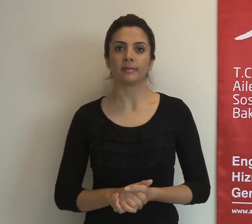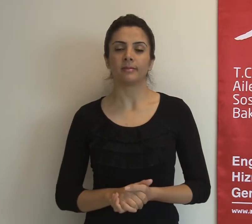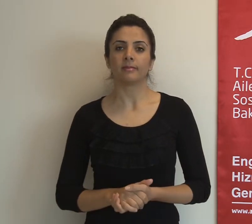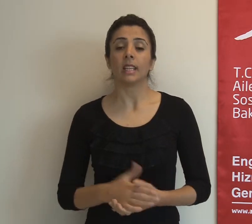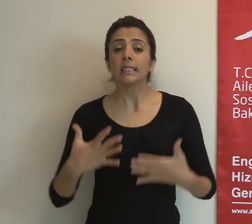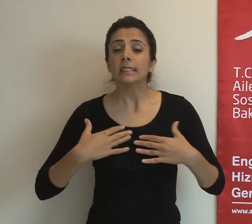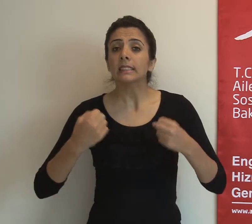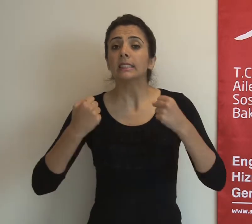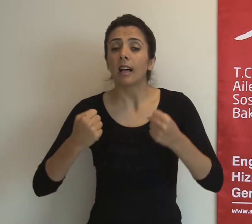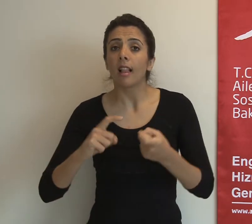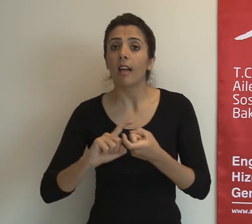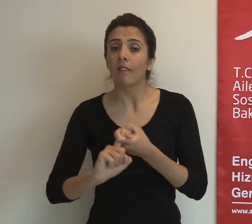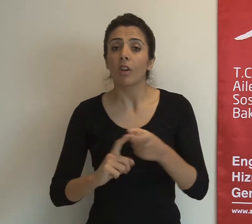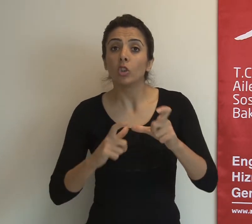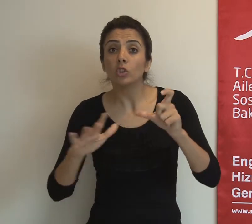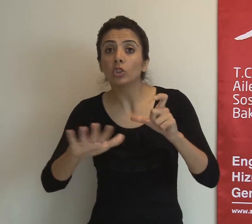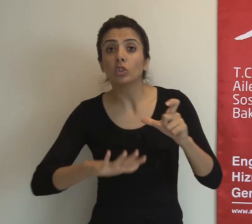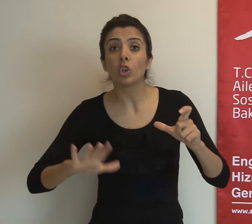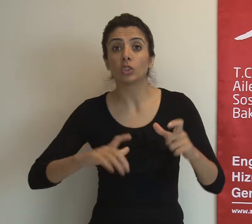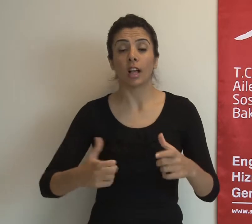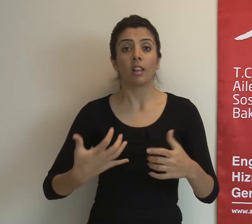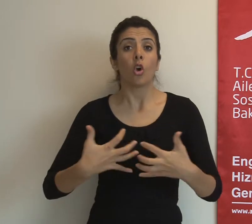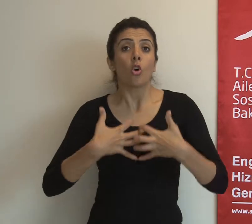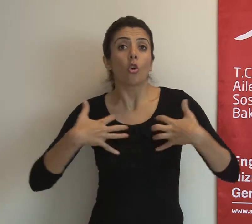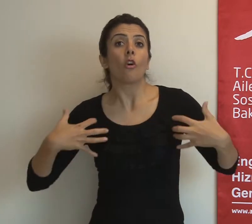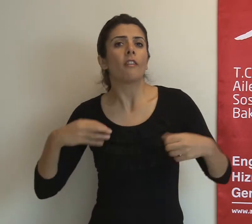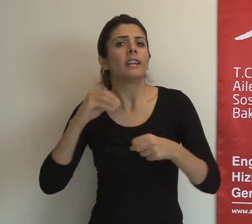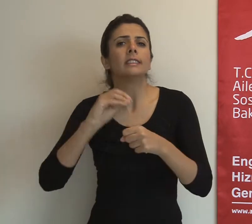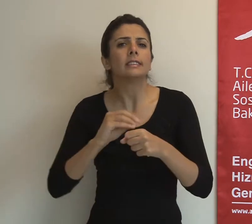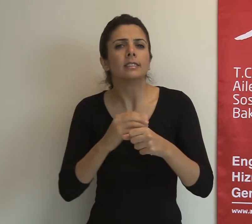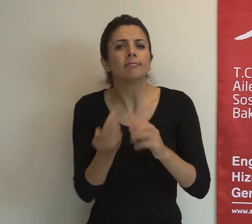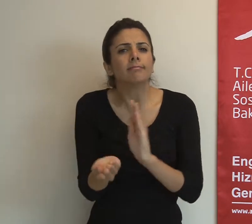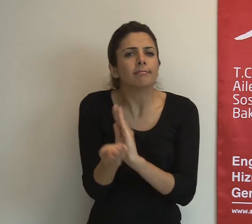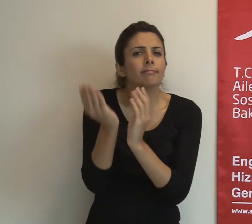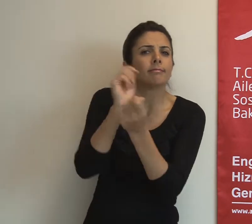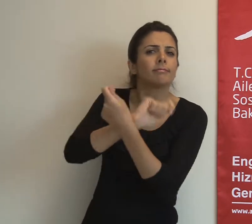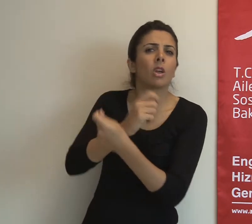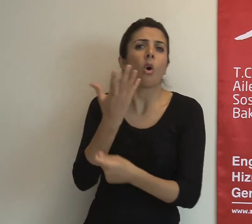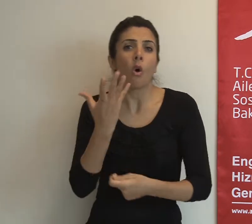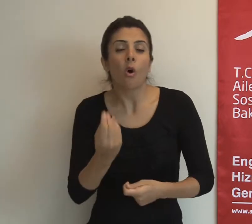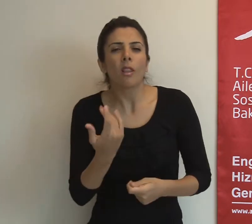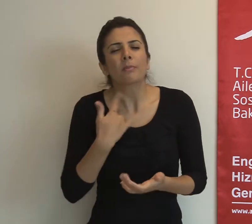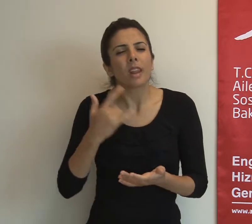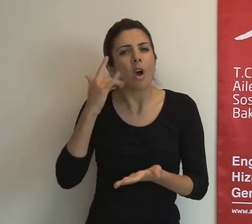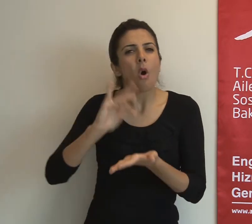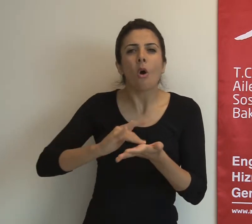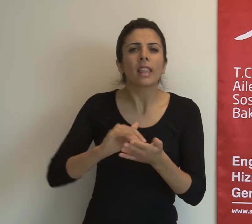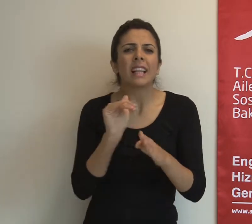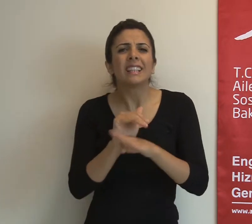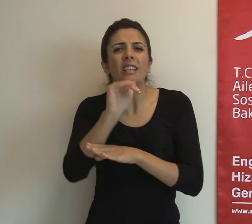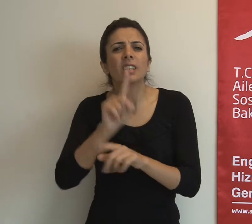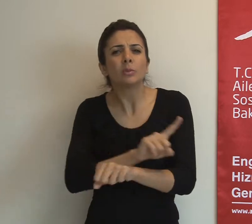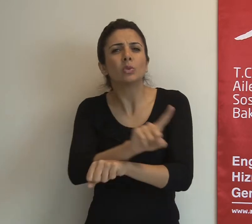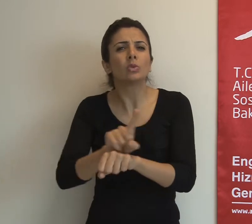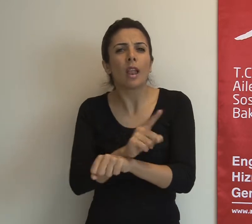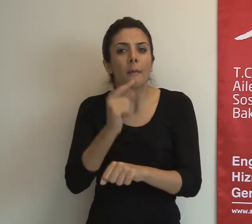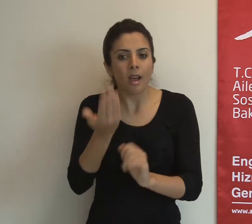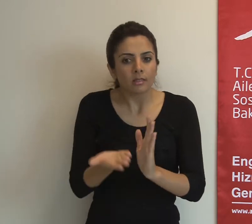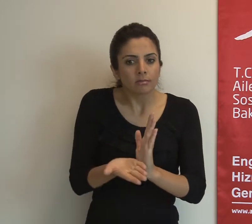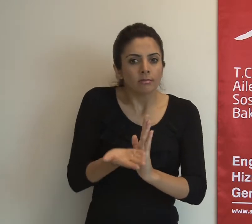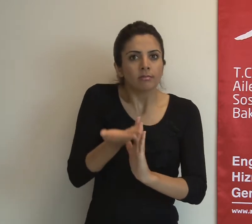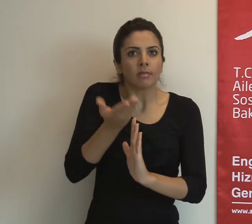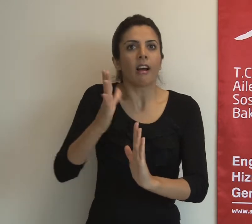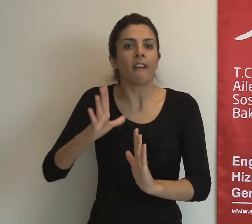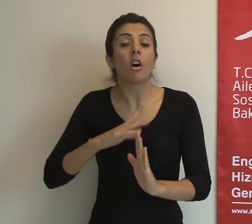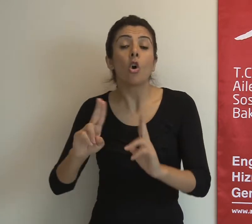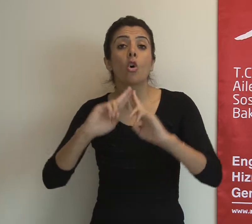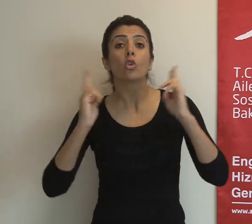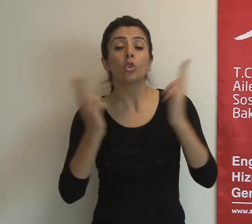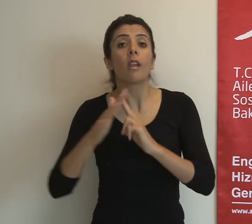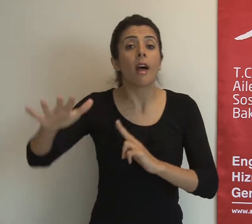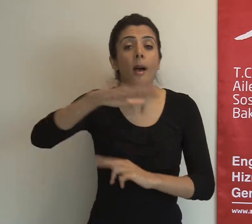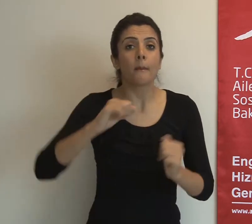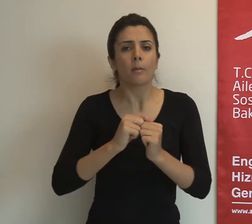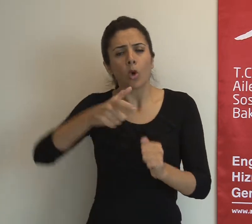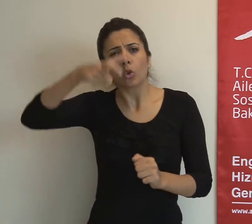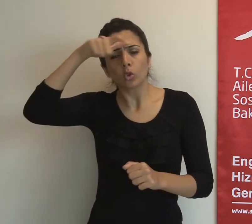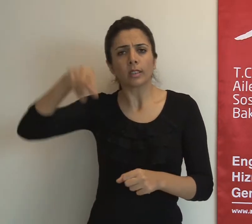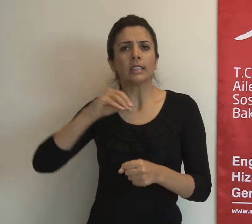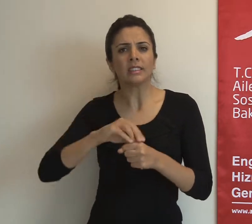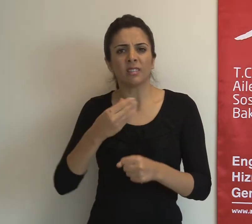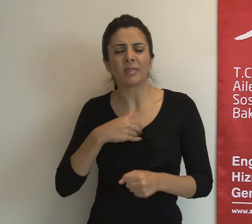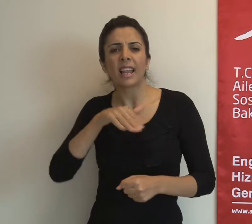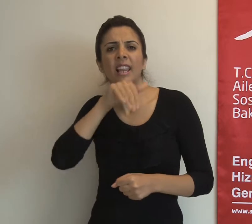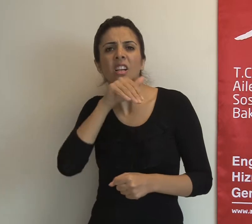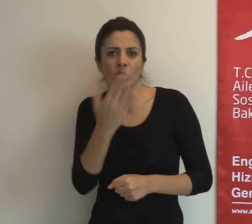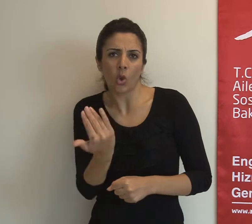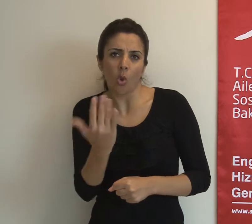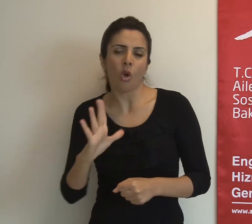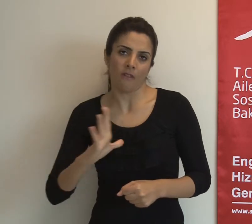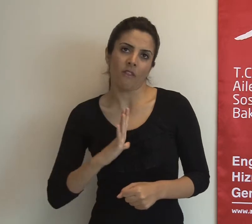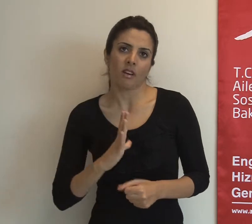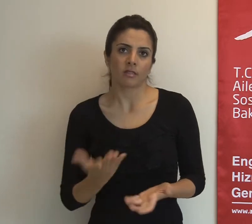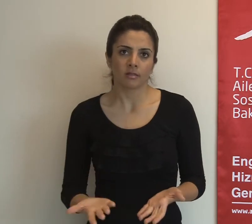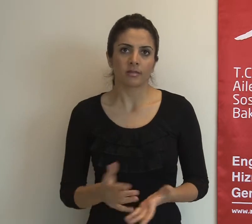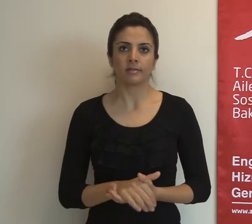Sağlıkta ve sosyal güvenlikteki dönüşümün ortalama yaşam süresini artırdığını söyleyen Şahin, dünyayla birlikte Türkiye'nin de yaşlandığını belirtti.